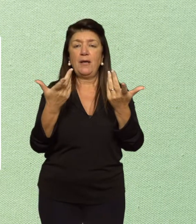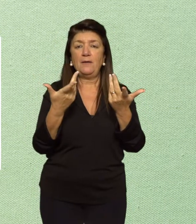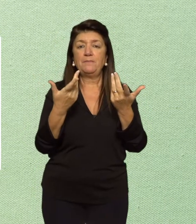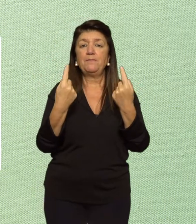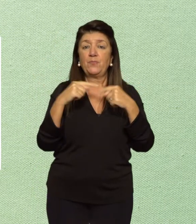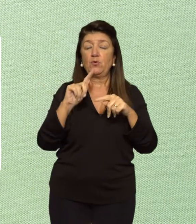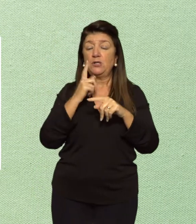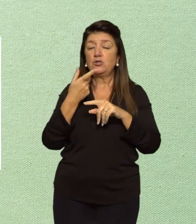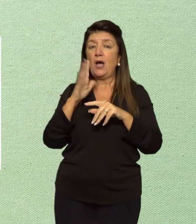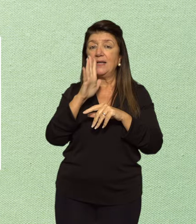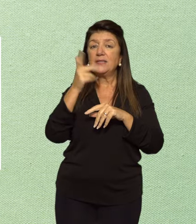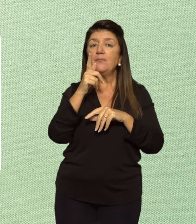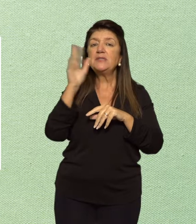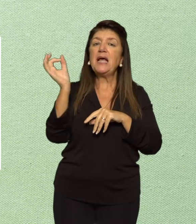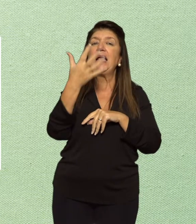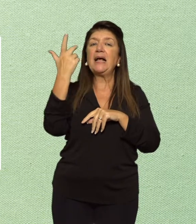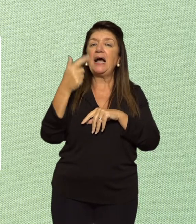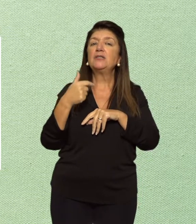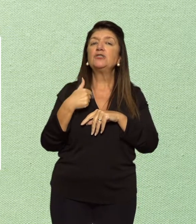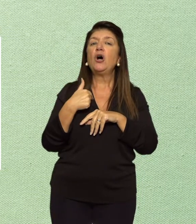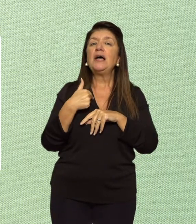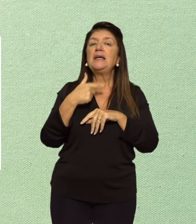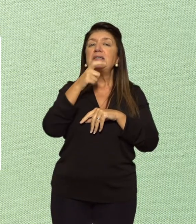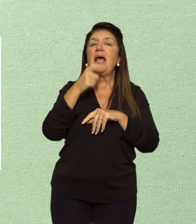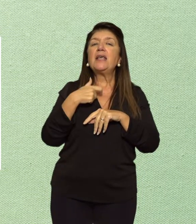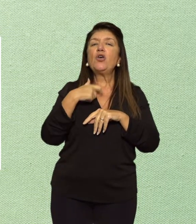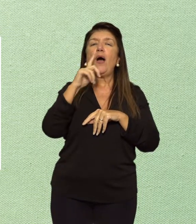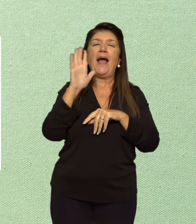" ma cosa ti succede se sbagli a mettere il sale nella pasta? Non possiamo togliere il sale nella